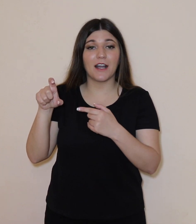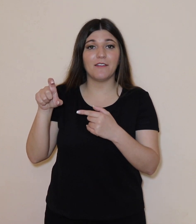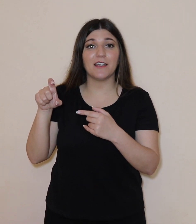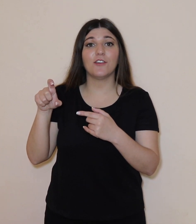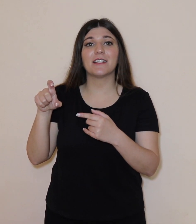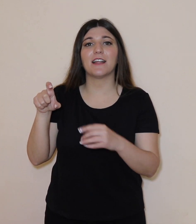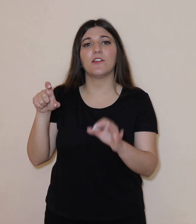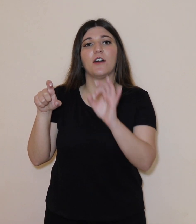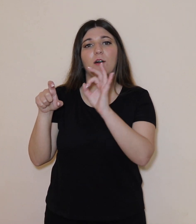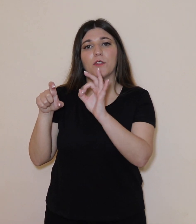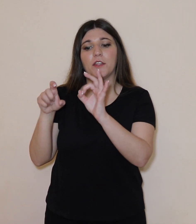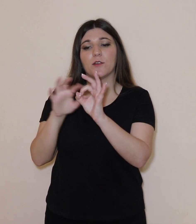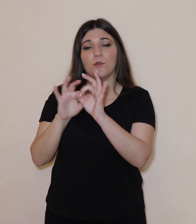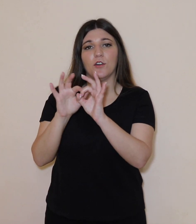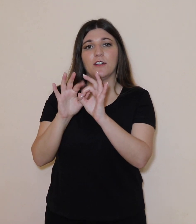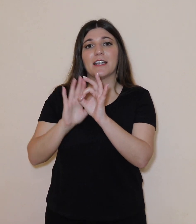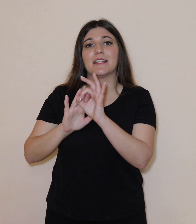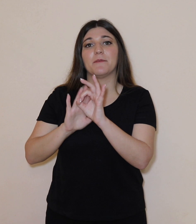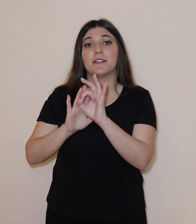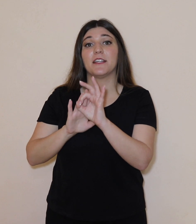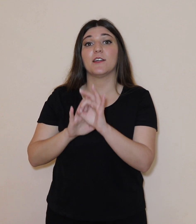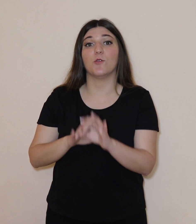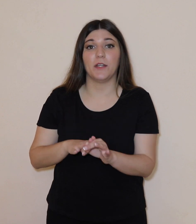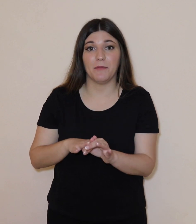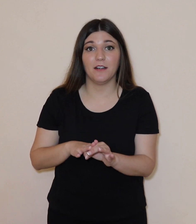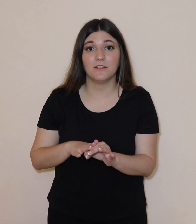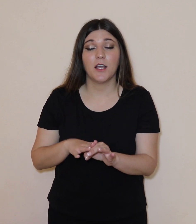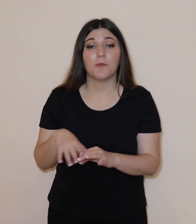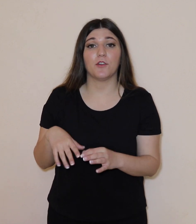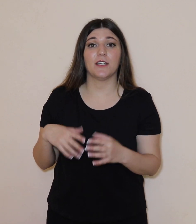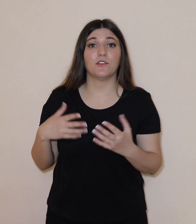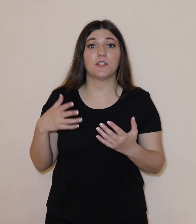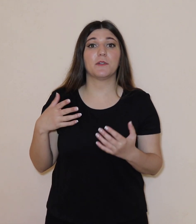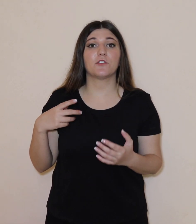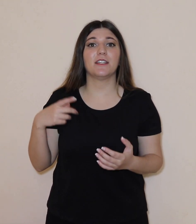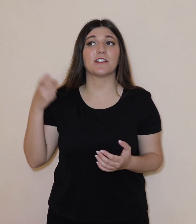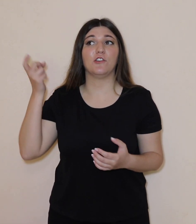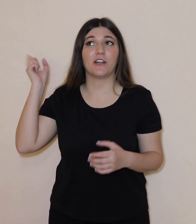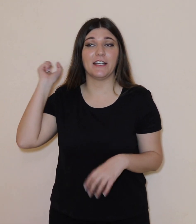cable conectado a un círculo que también tiene un imán por lo tanto esas personas se colocarían